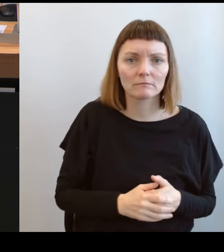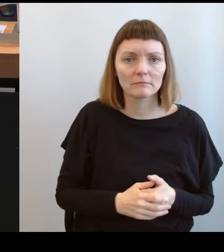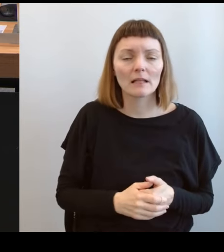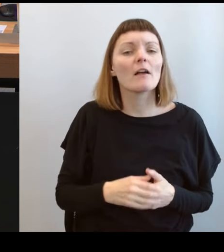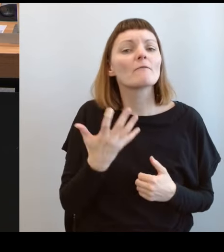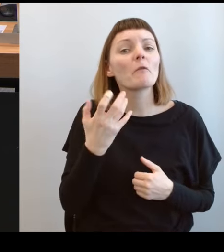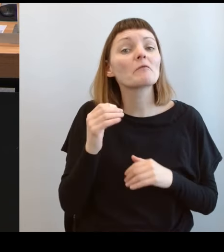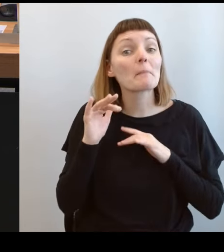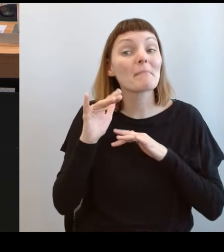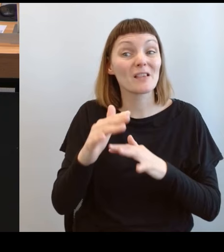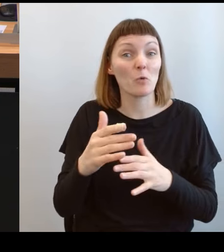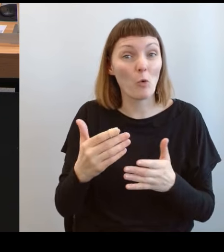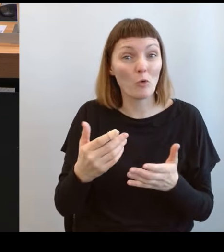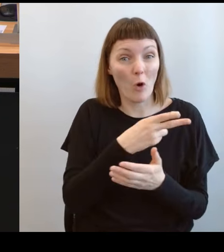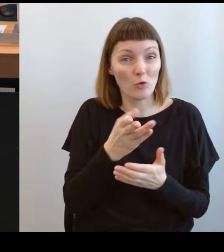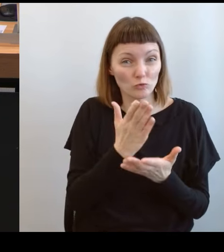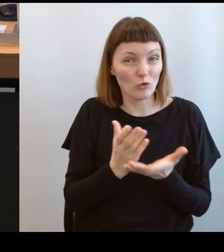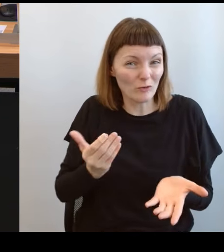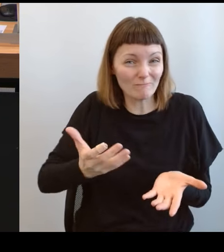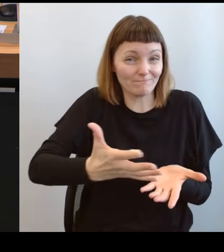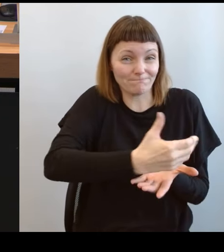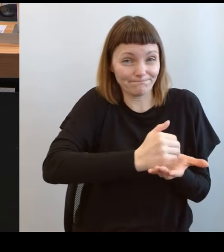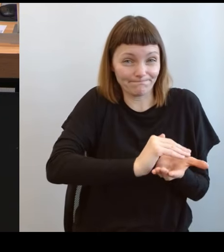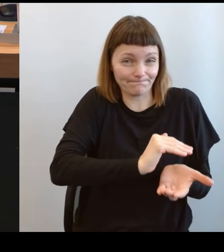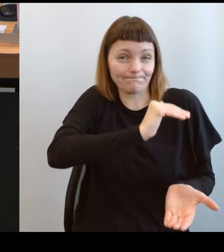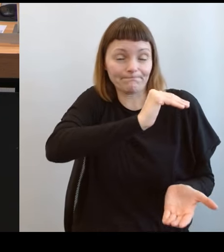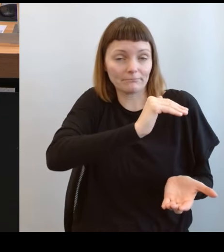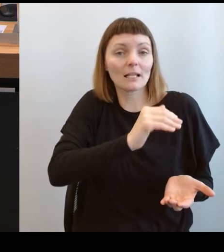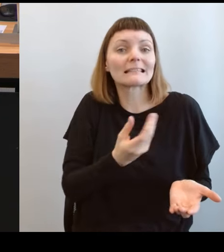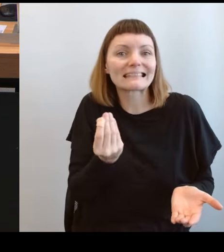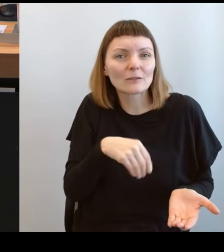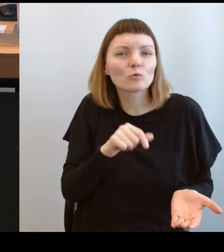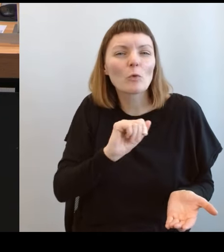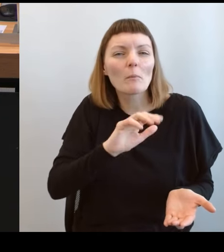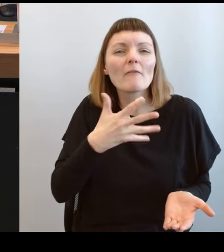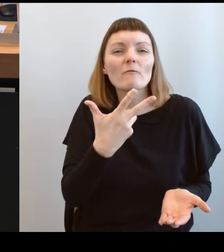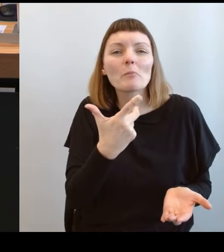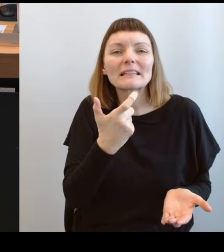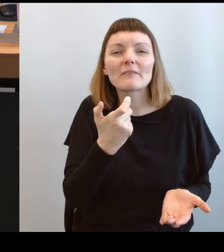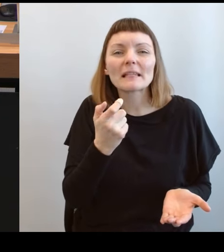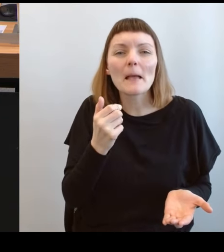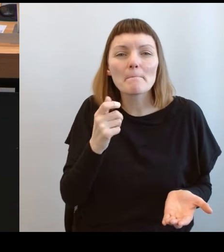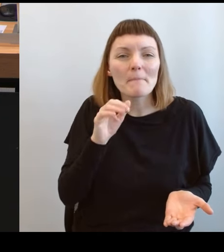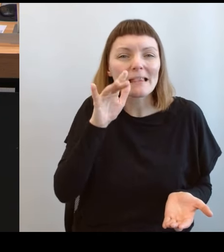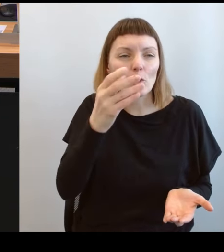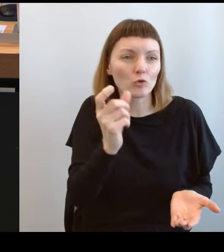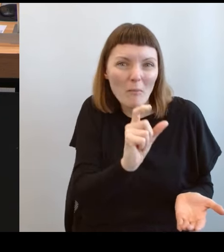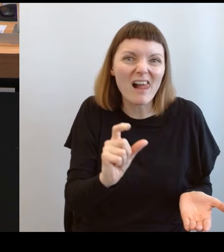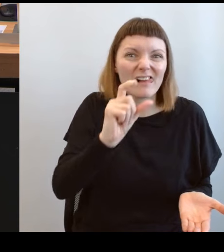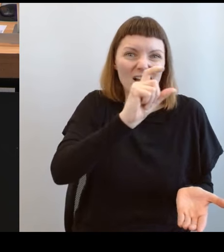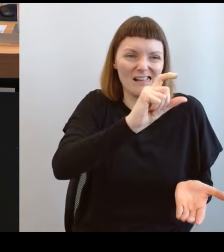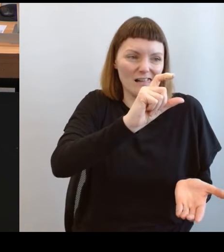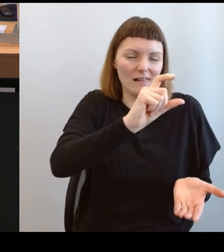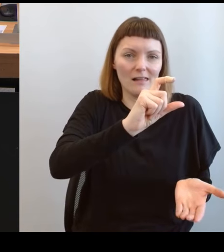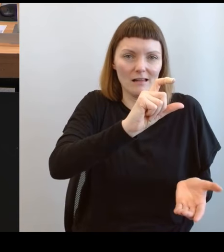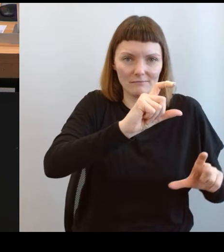Senat noch einmal circa 25 Millionen € hinzu; Nicht wenig also. Bisher ging von den Einnahmen aus der Übernachtungssteuer ein Sockelbetrag